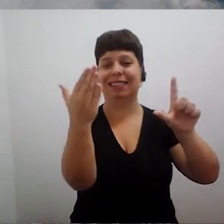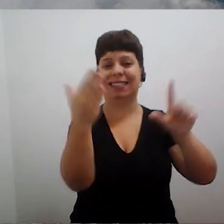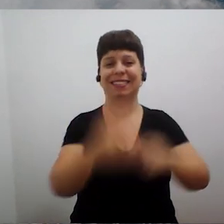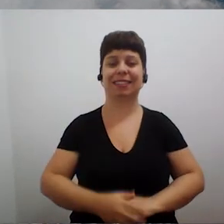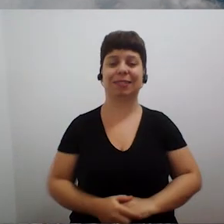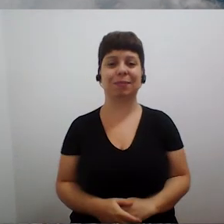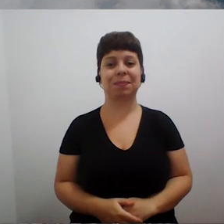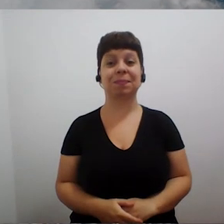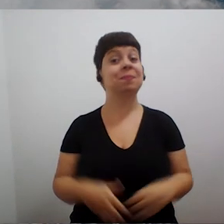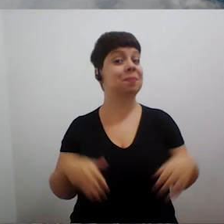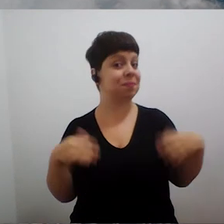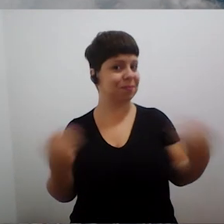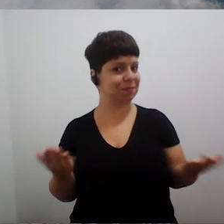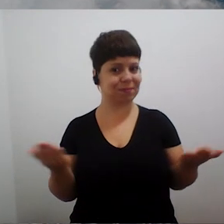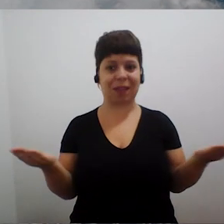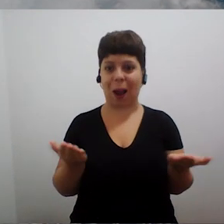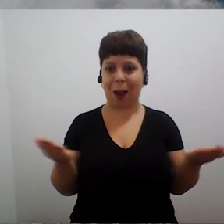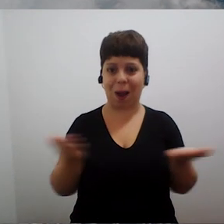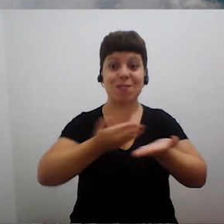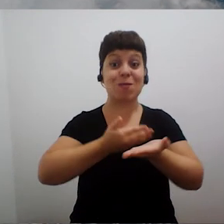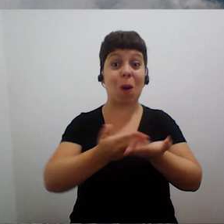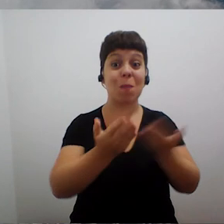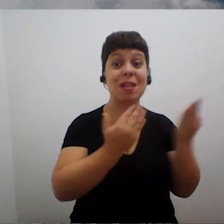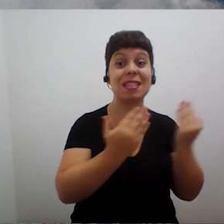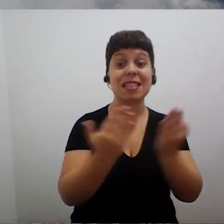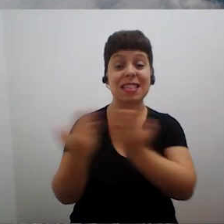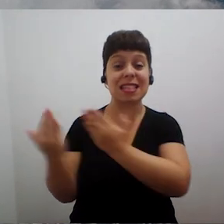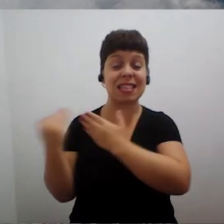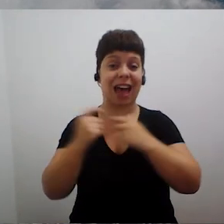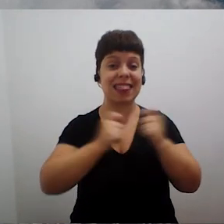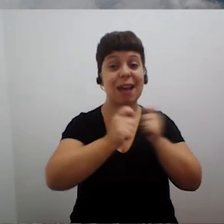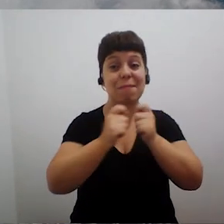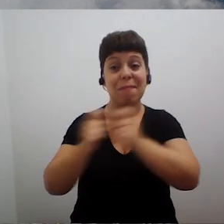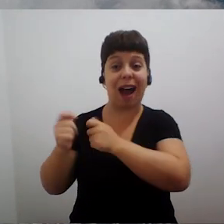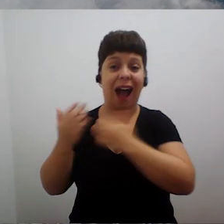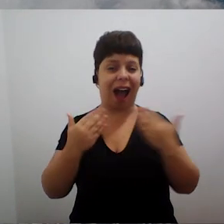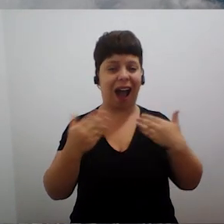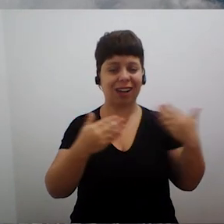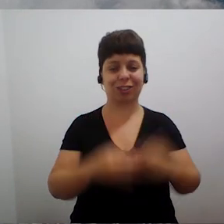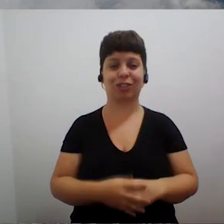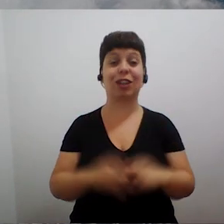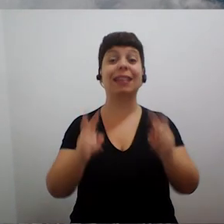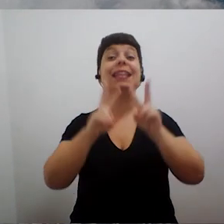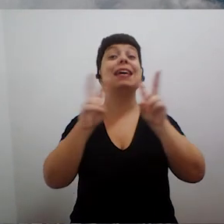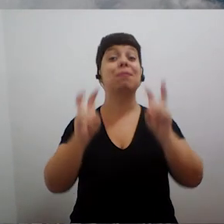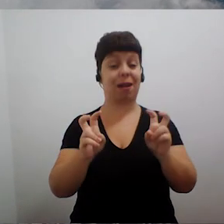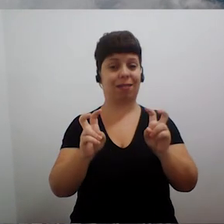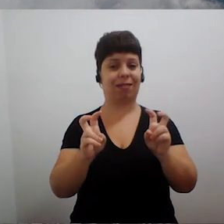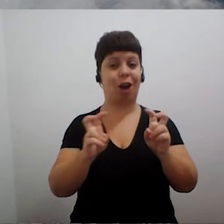Bom, então a gente vai começar o nosso debate hoje que vai ter como tema o Oceano e a Fé.